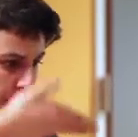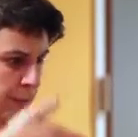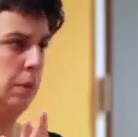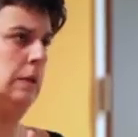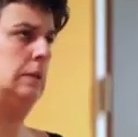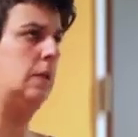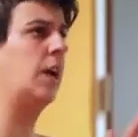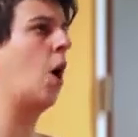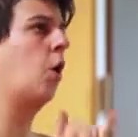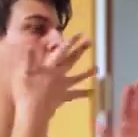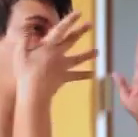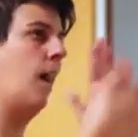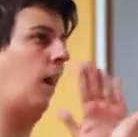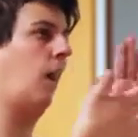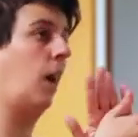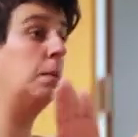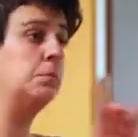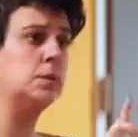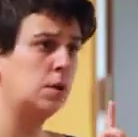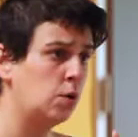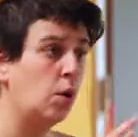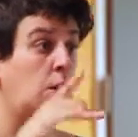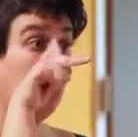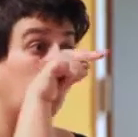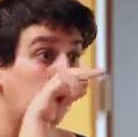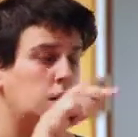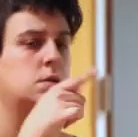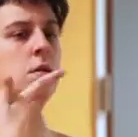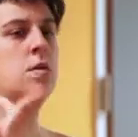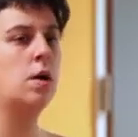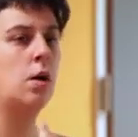descriptiva, y por eso váis a poder asistir básicamente a tres